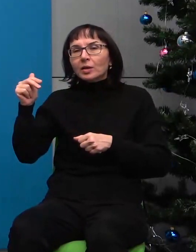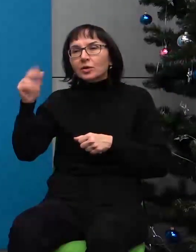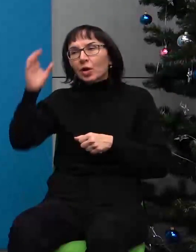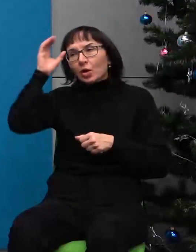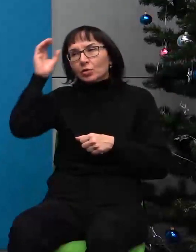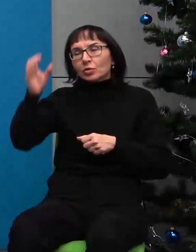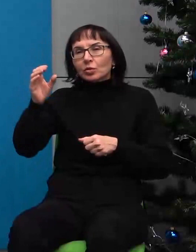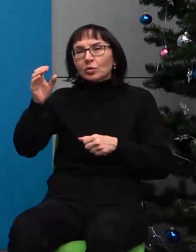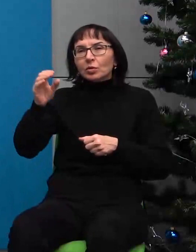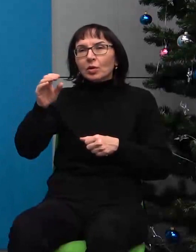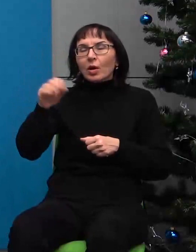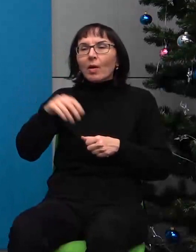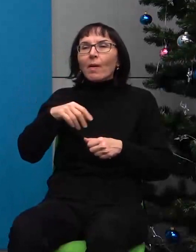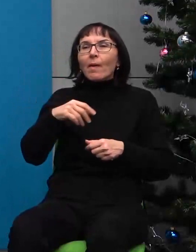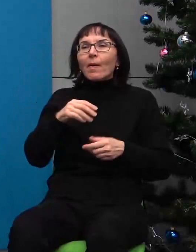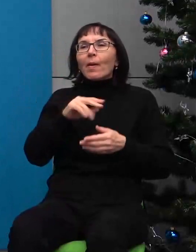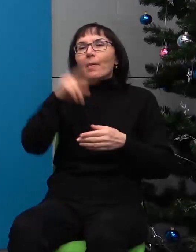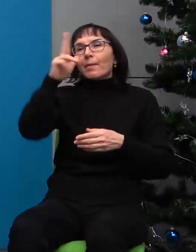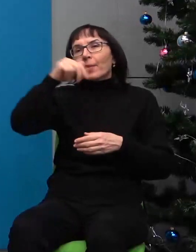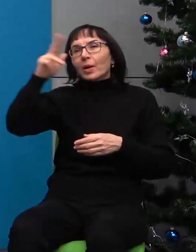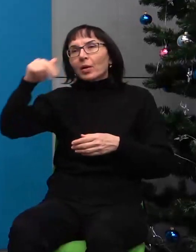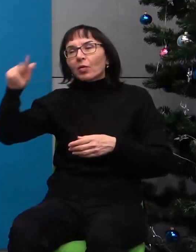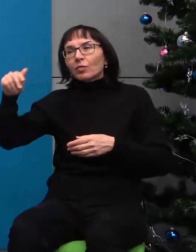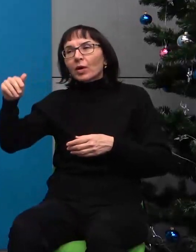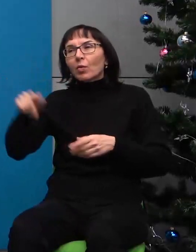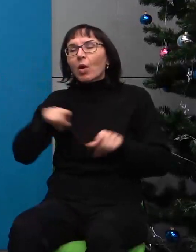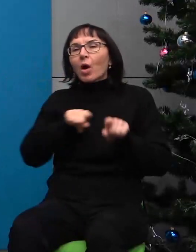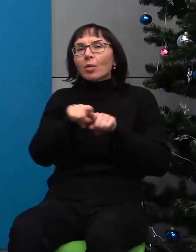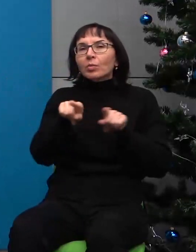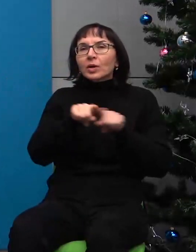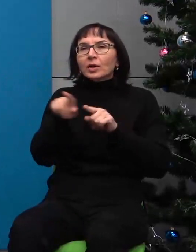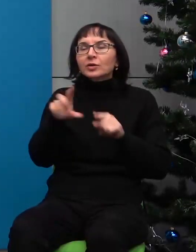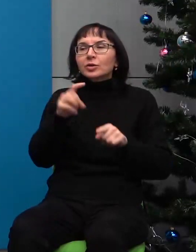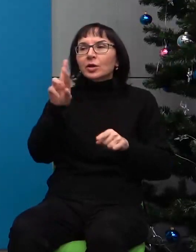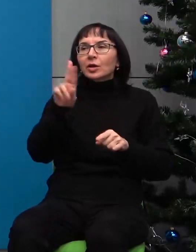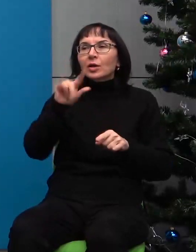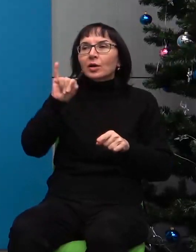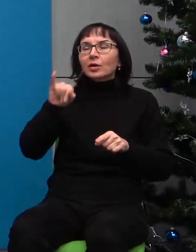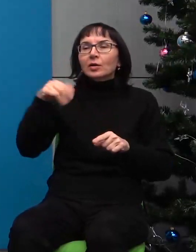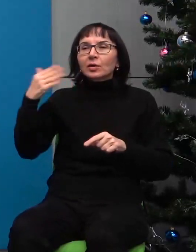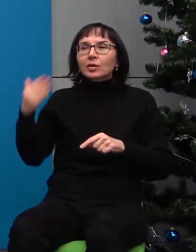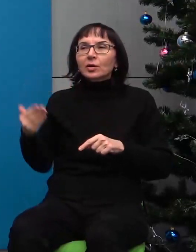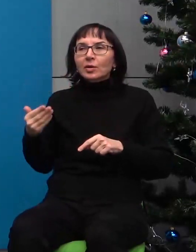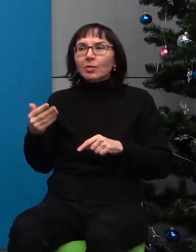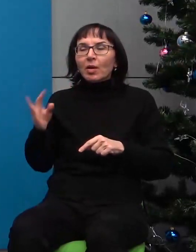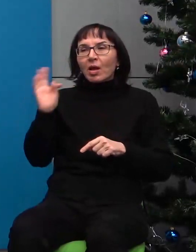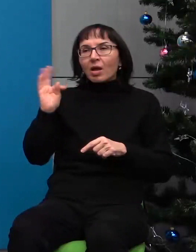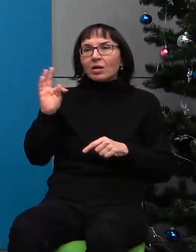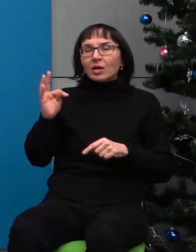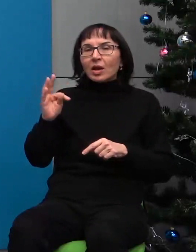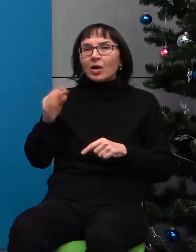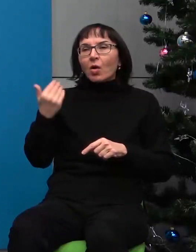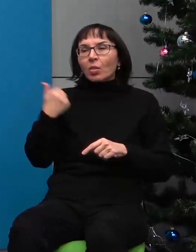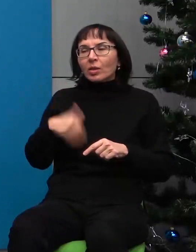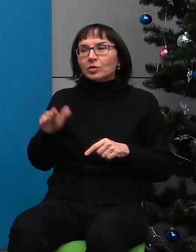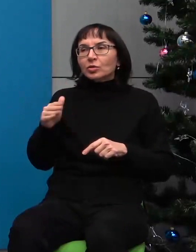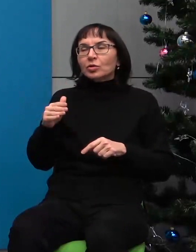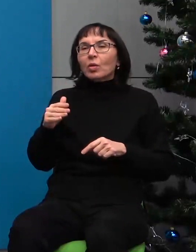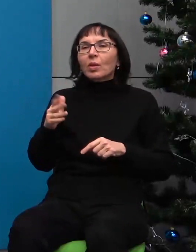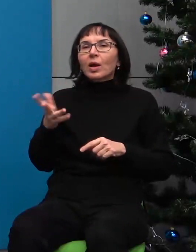na ścianach. I portrety jego marzeczone i jego na koniu. I ten pan nazywał się Schulz.